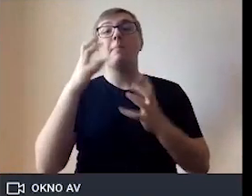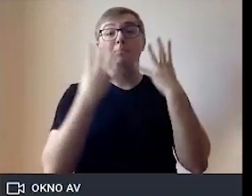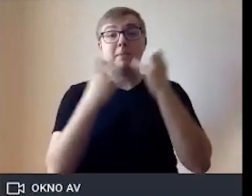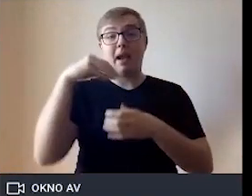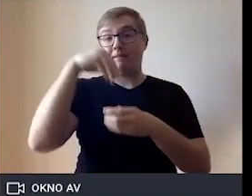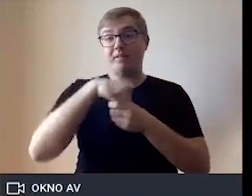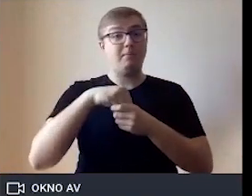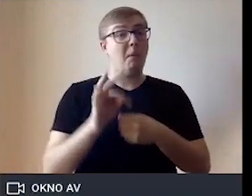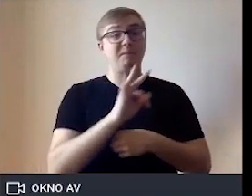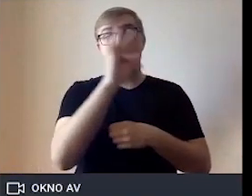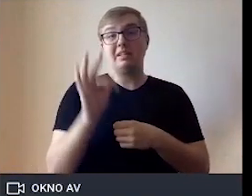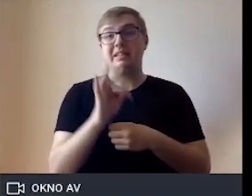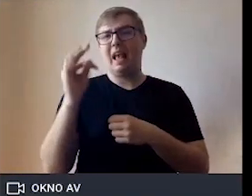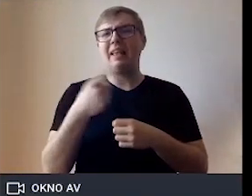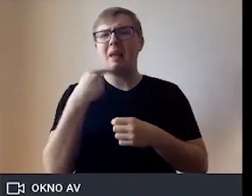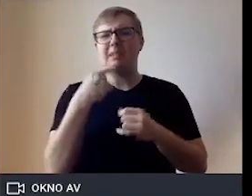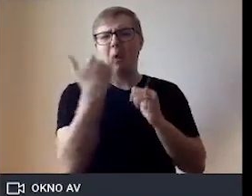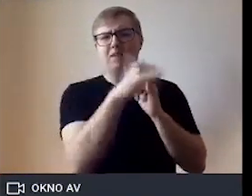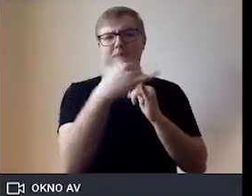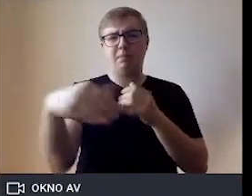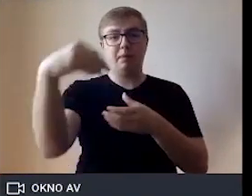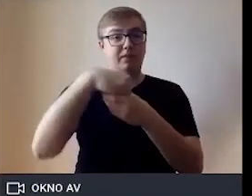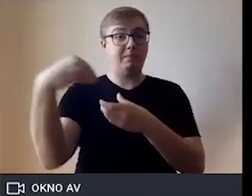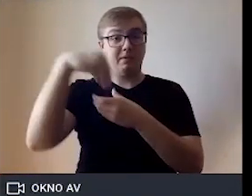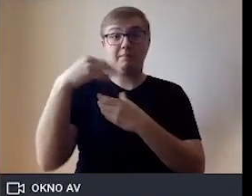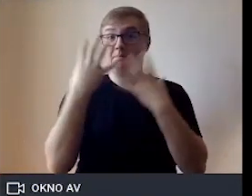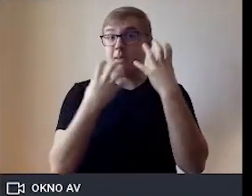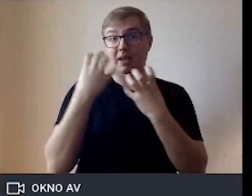Mimika zawiera w sobie wszelkie możliwe funkcje językowe.